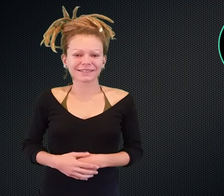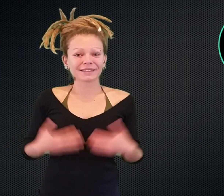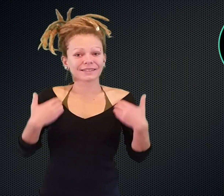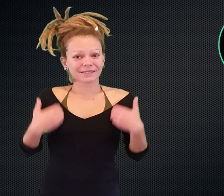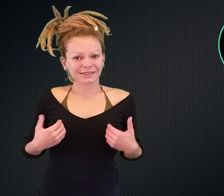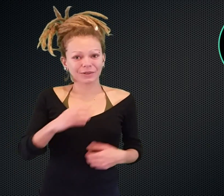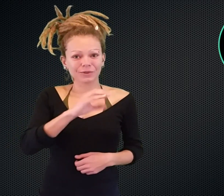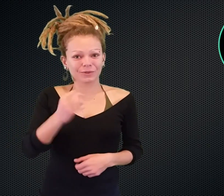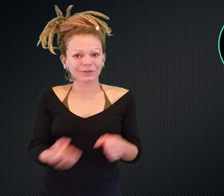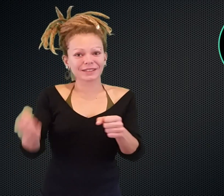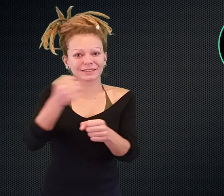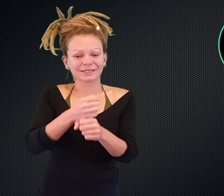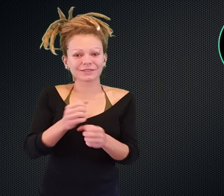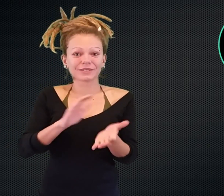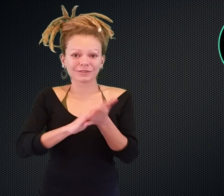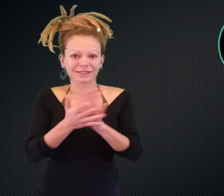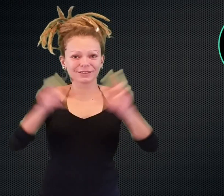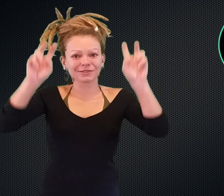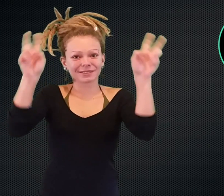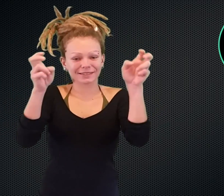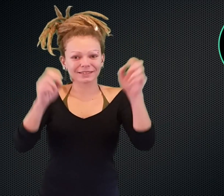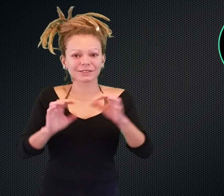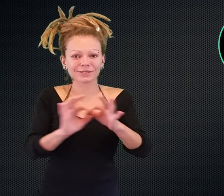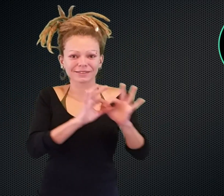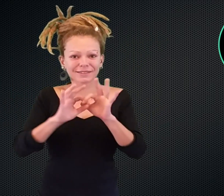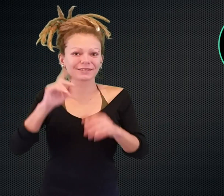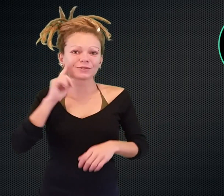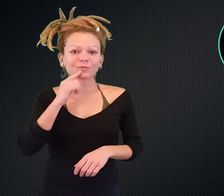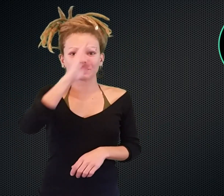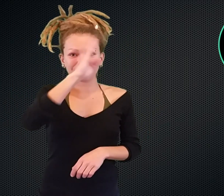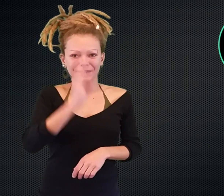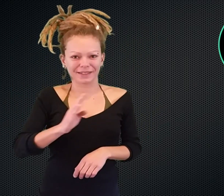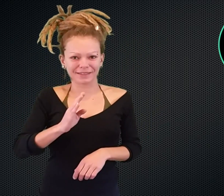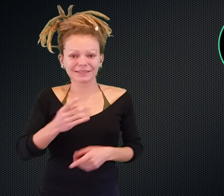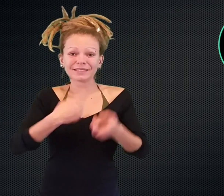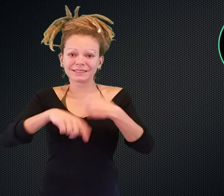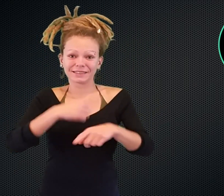Je suis co-fondatrice de l'association "Solidarité-Sourds-Bénin"